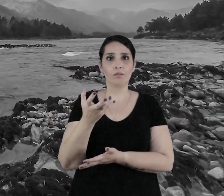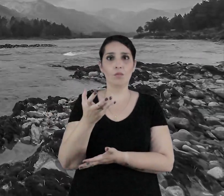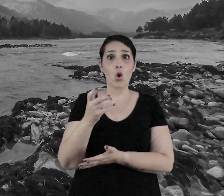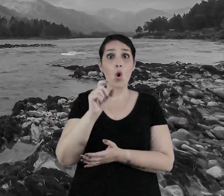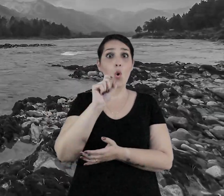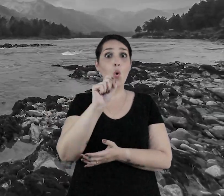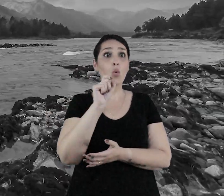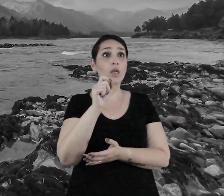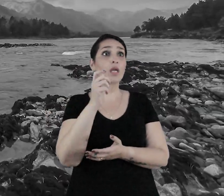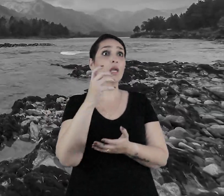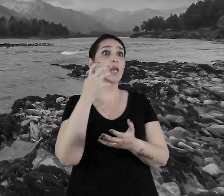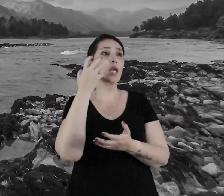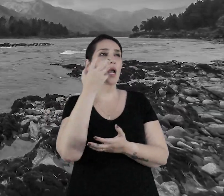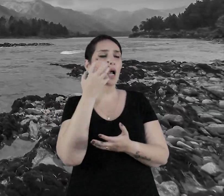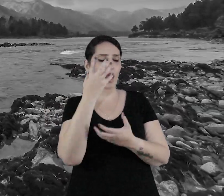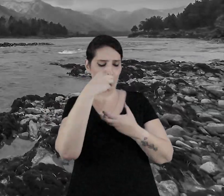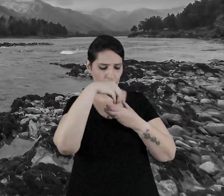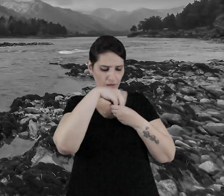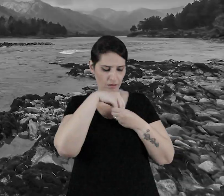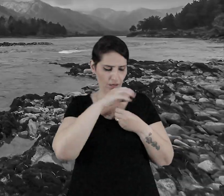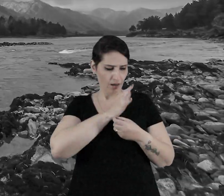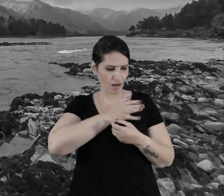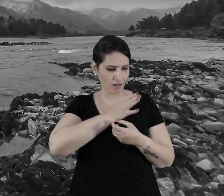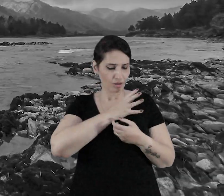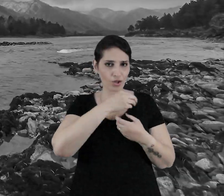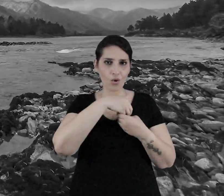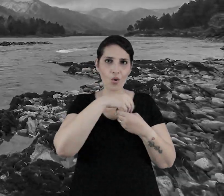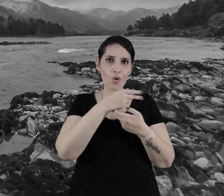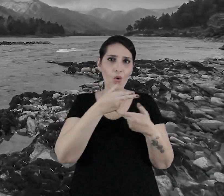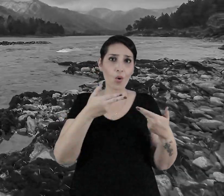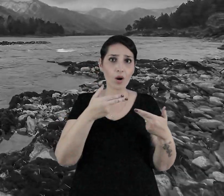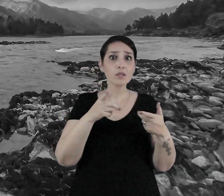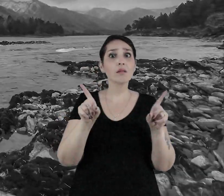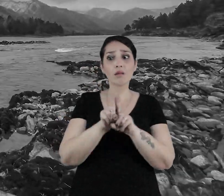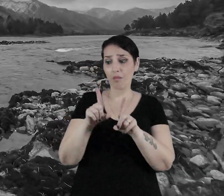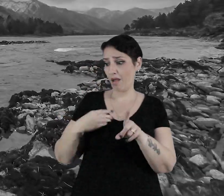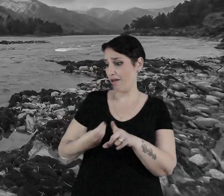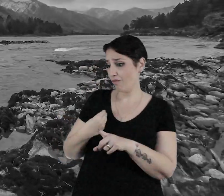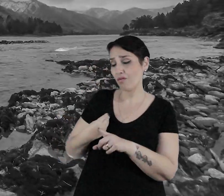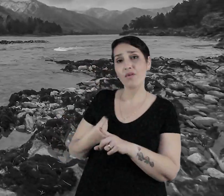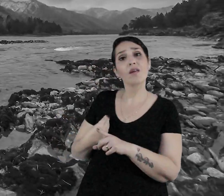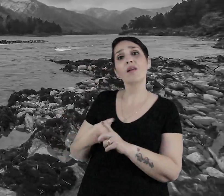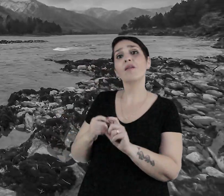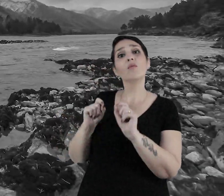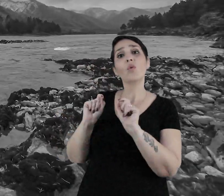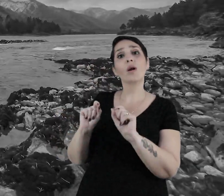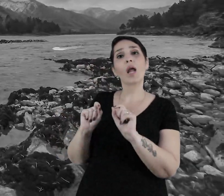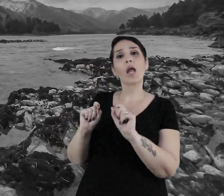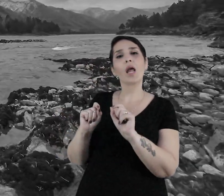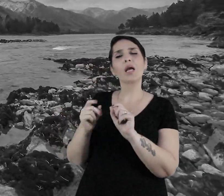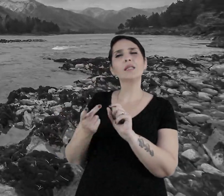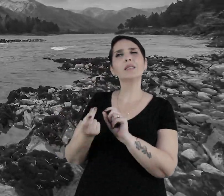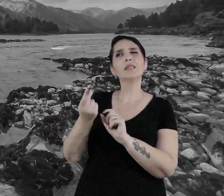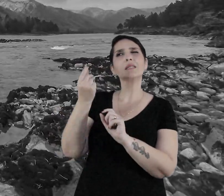É aquilo que canta e contempla em você. Ainda vive dentro dos limites daquele primeiro momento